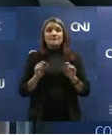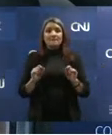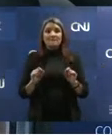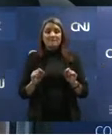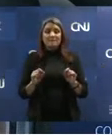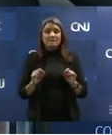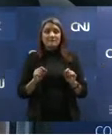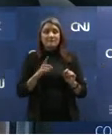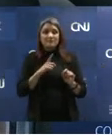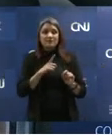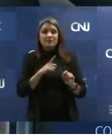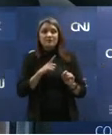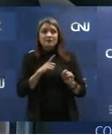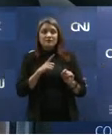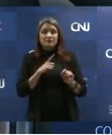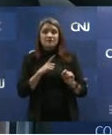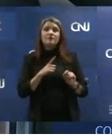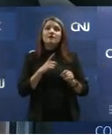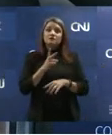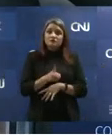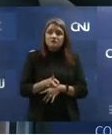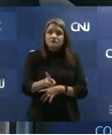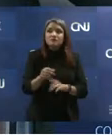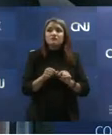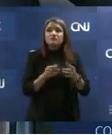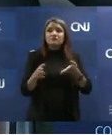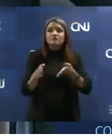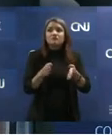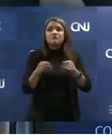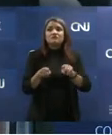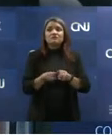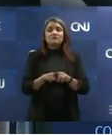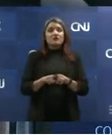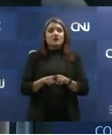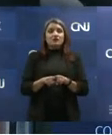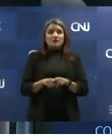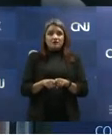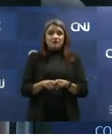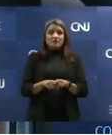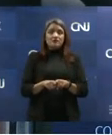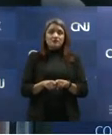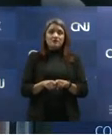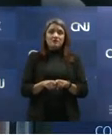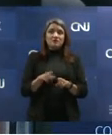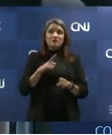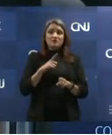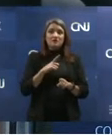trilhando o caminho de seus precedentes com o próprio ministro Fux. Ele sempre, inclusive, nos brinda